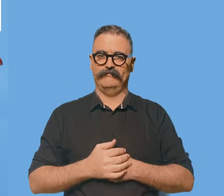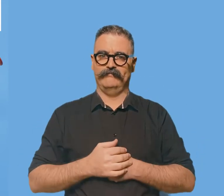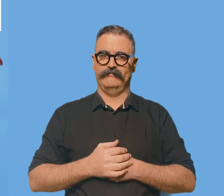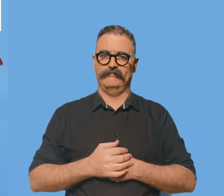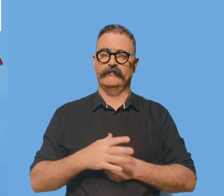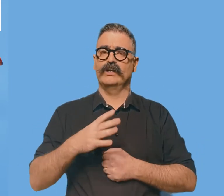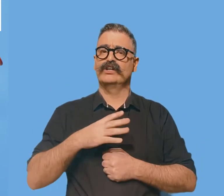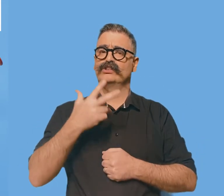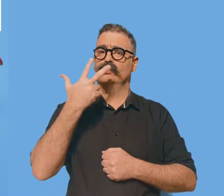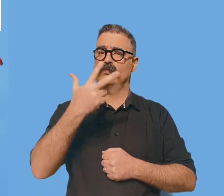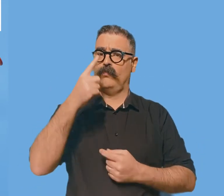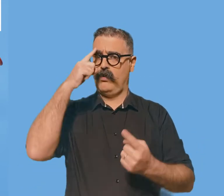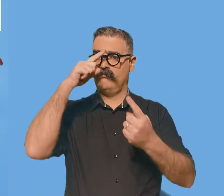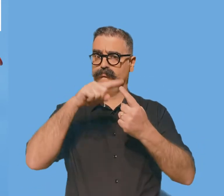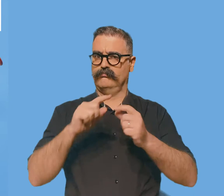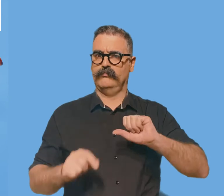L'exposition a trois objectifs :